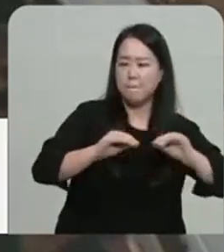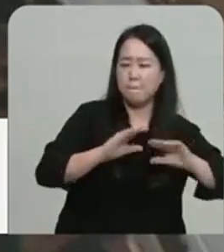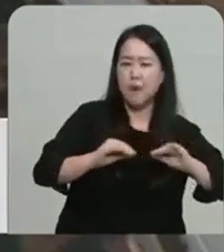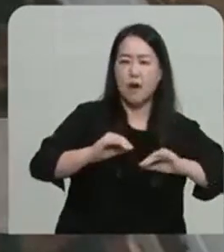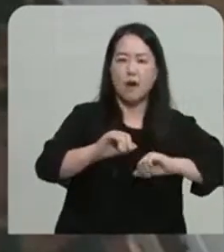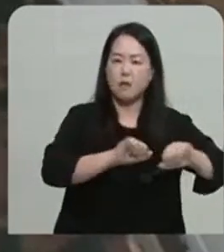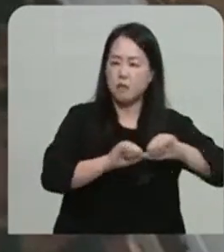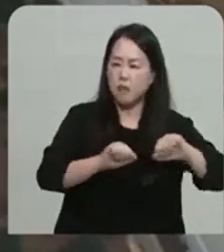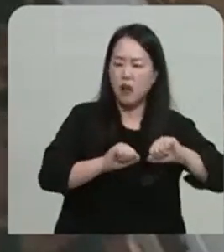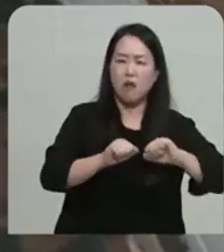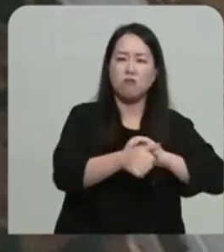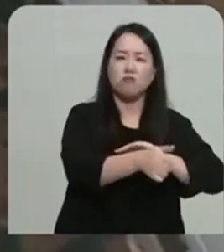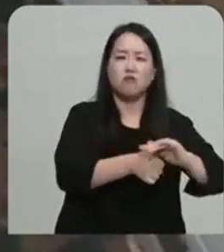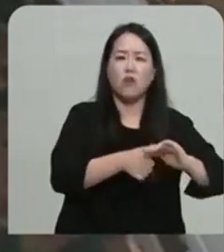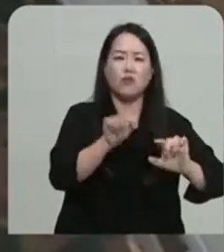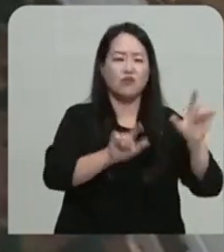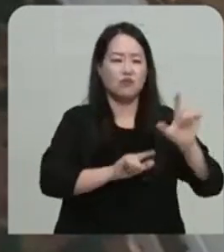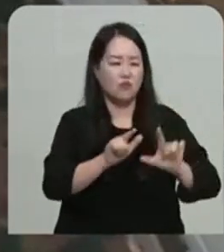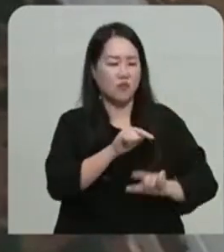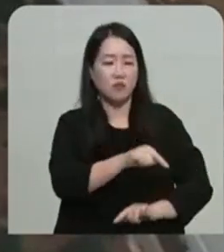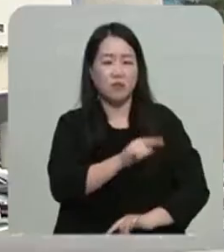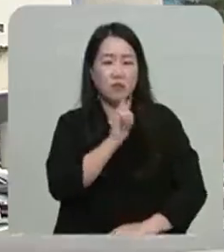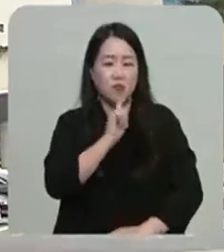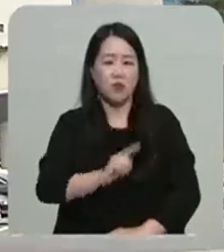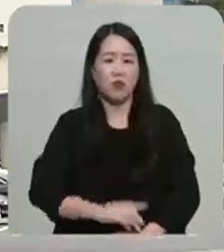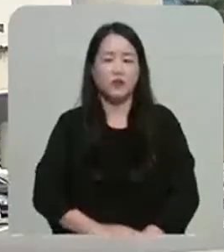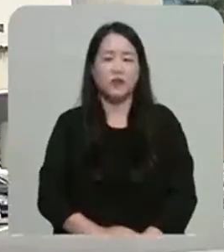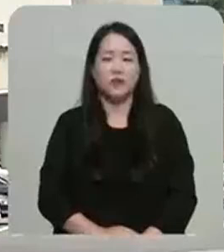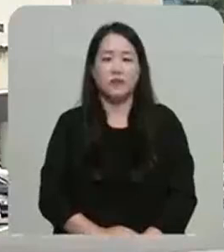조경모 기자가 보도합니다.